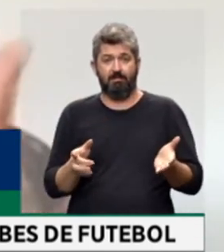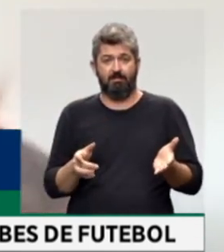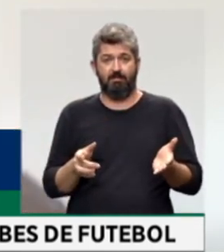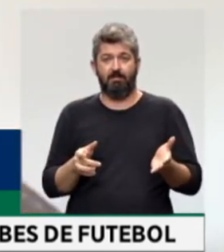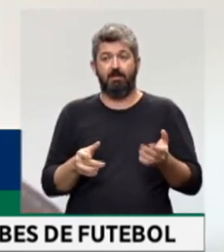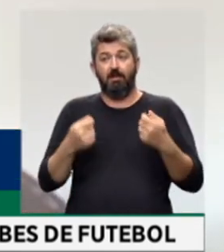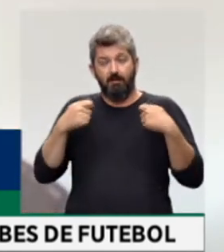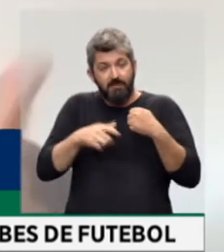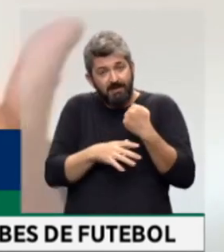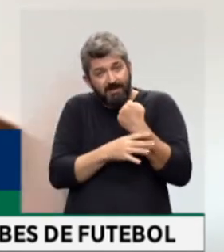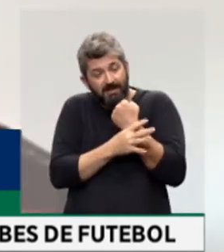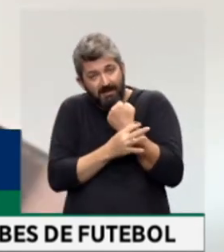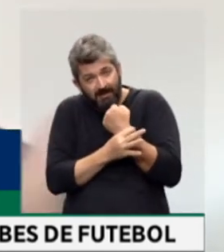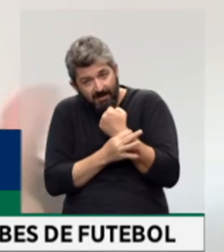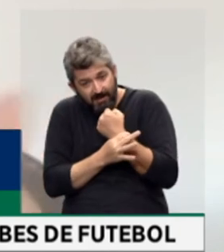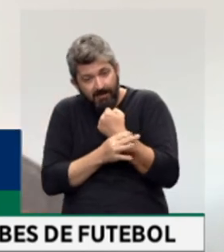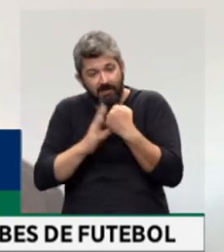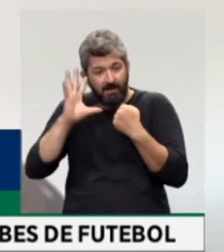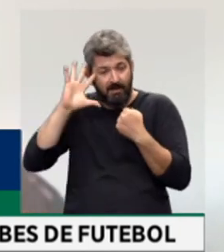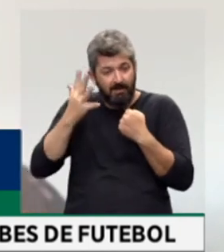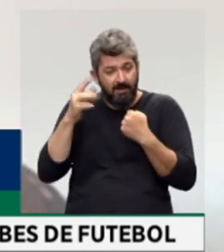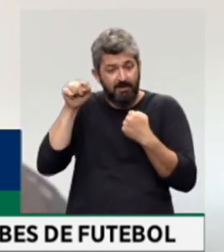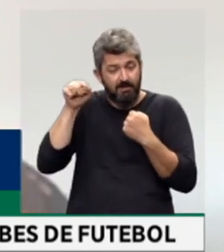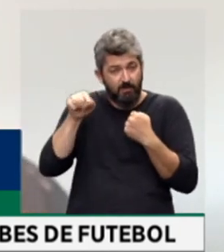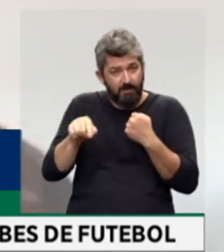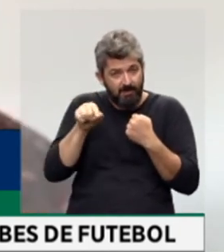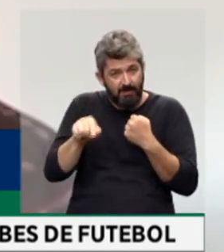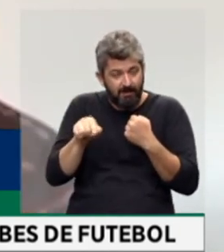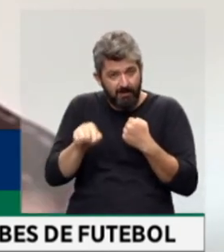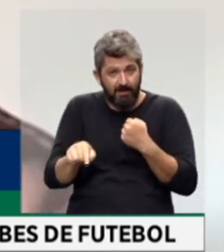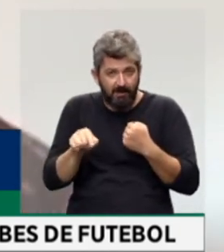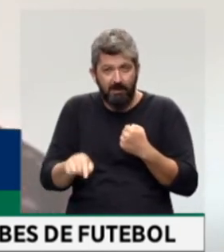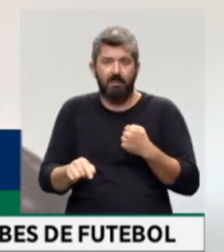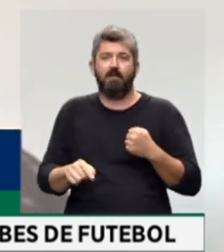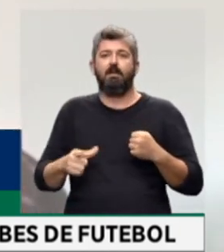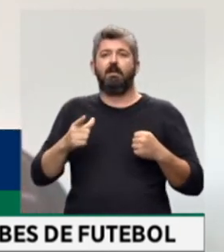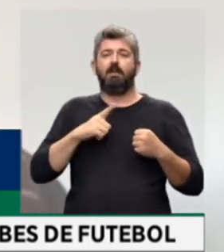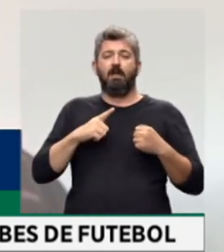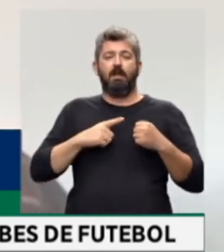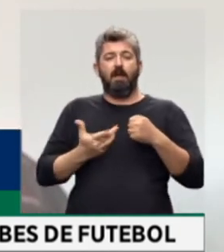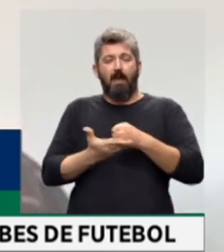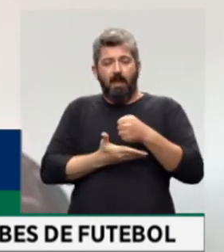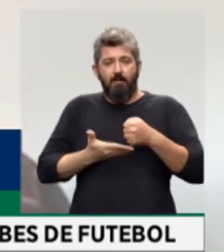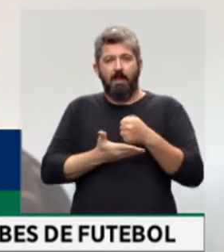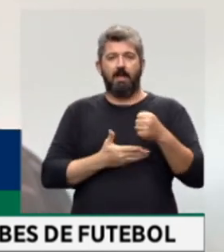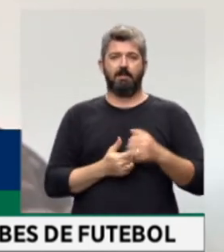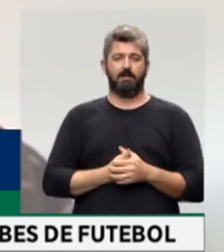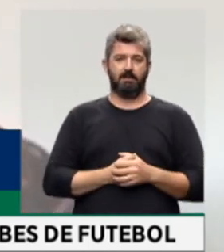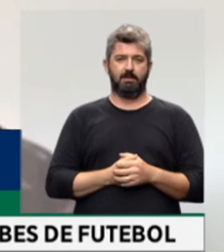DICAS, ECONÔMICA, POLÍTICAS, JUDICIAIS, DA DECISÃO, É UMA SEGURANÇA JURÍDICA, PRECISA SER LEI, PRECISA GARANTIR QUE UMA DECISÃO DESSA NATUREZA